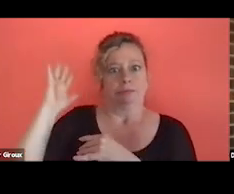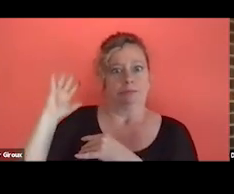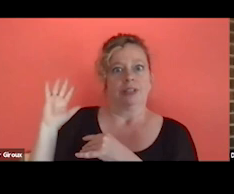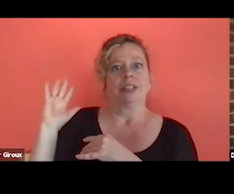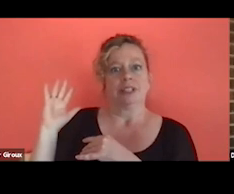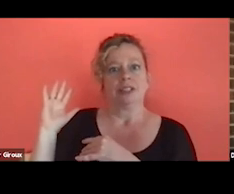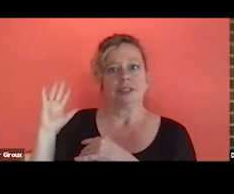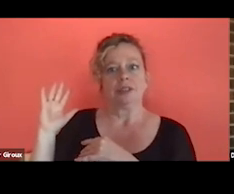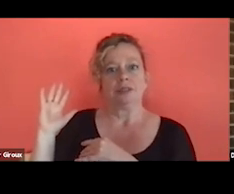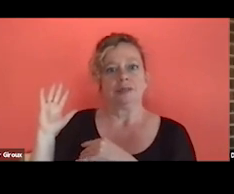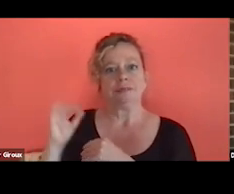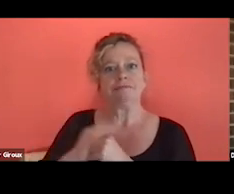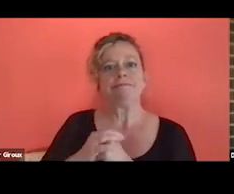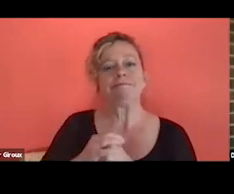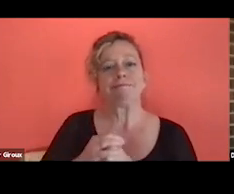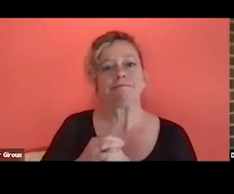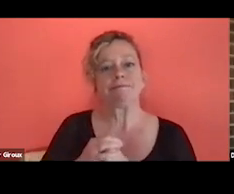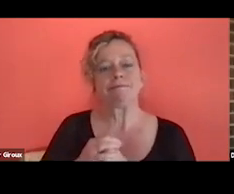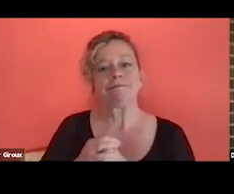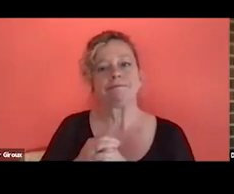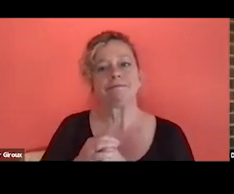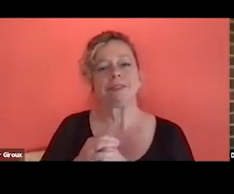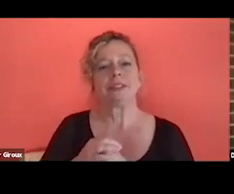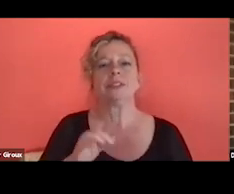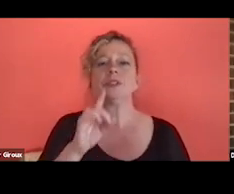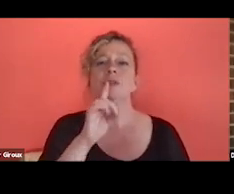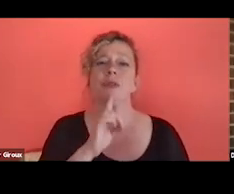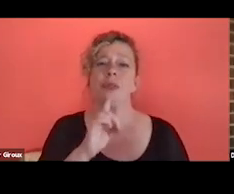Es un negocio solitario, creo.